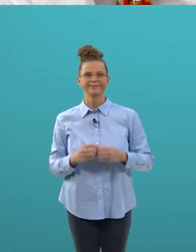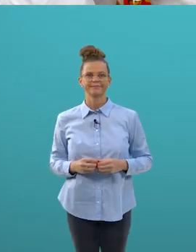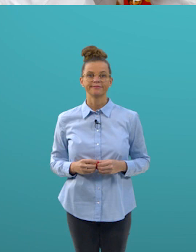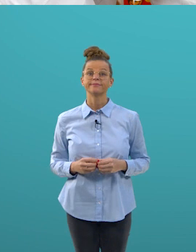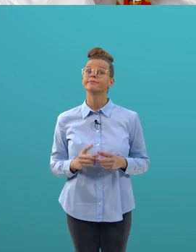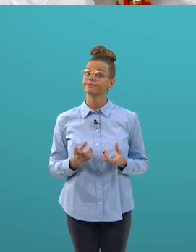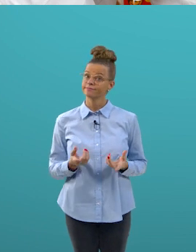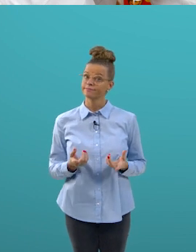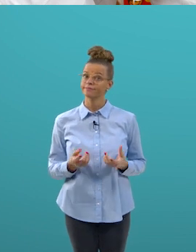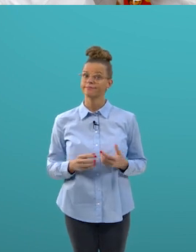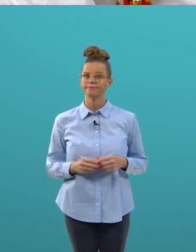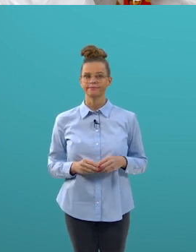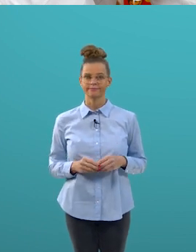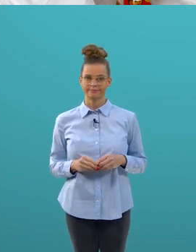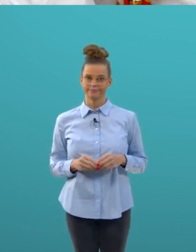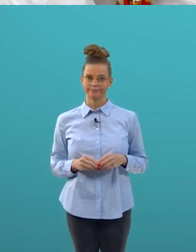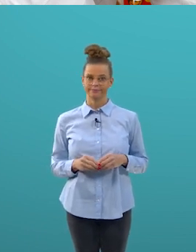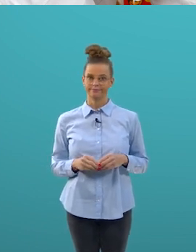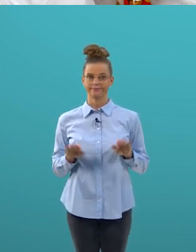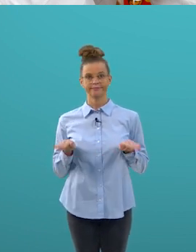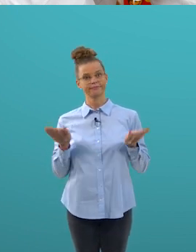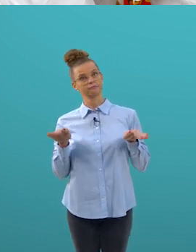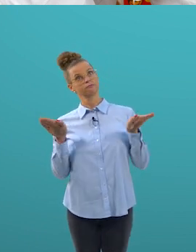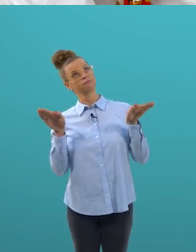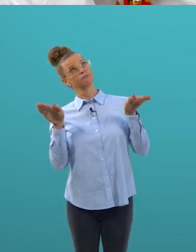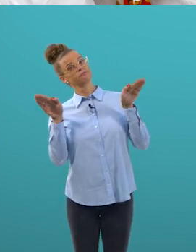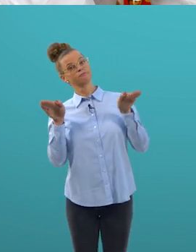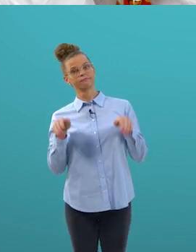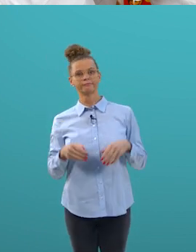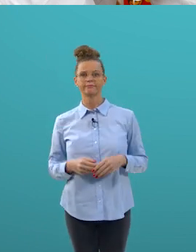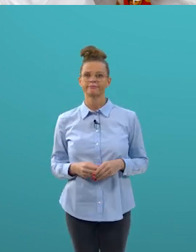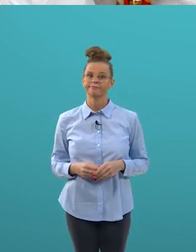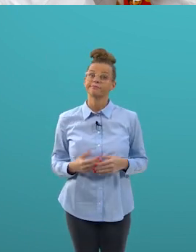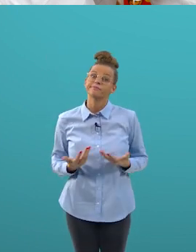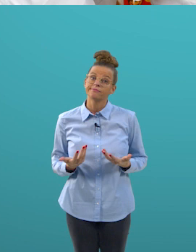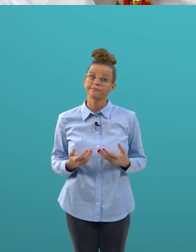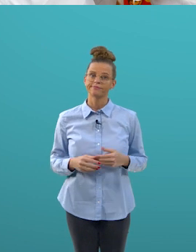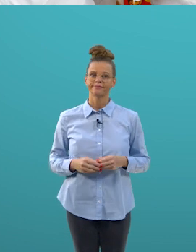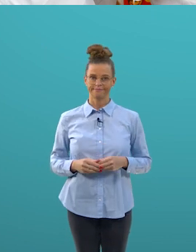auch wenn ihnen eine Abzeichnungsbefugnis erteilt wurde. Ganz vogelfrei sind PTA trotzdem nicht,